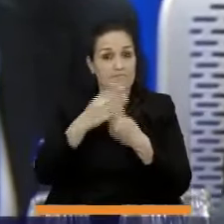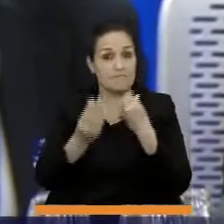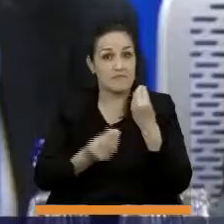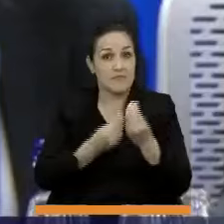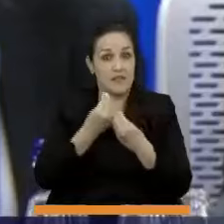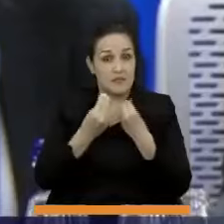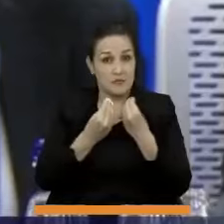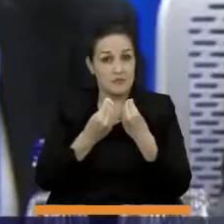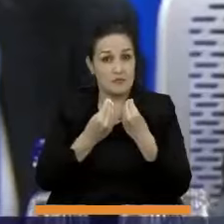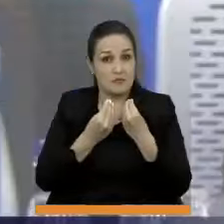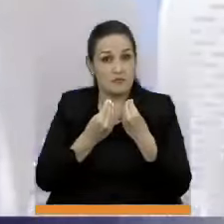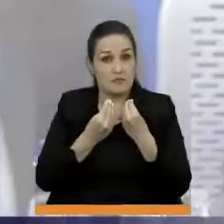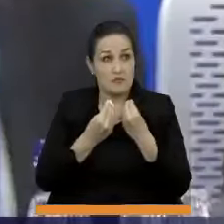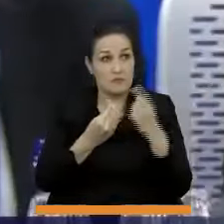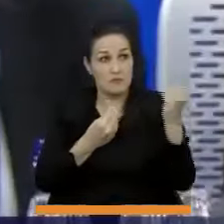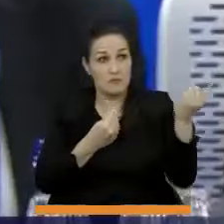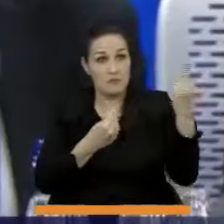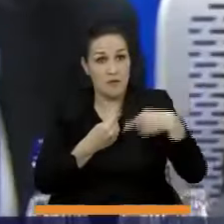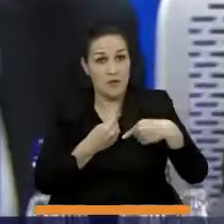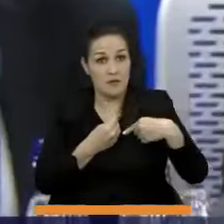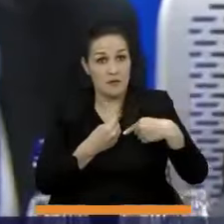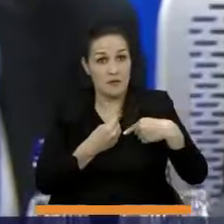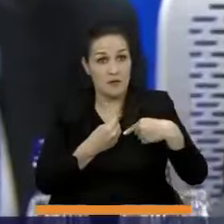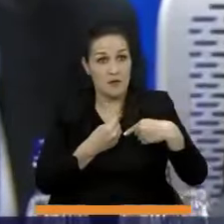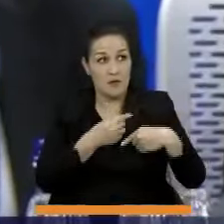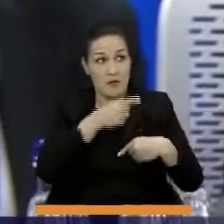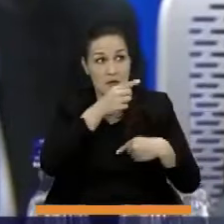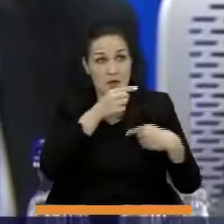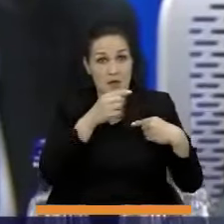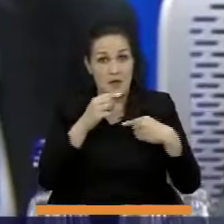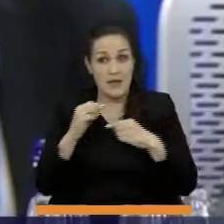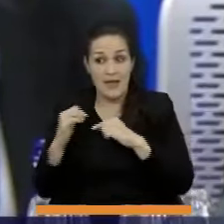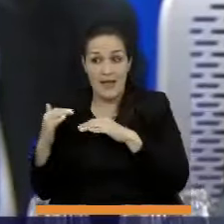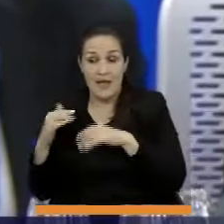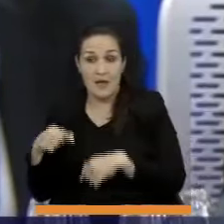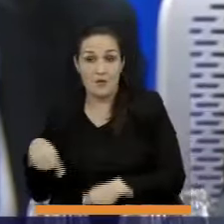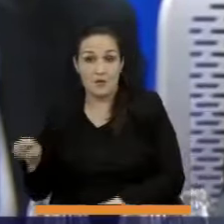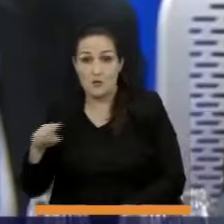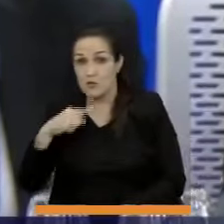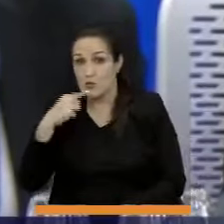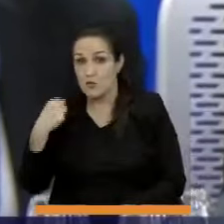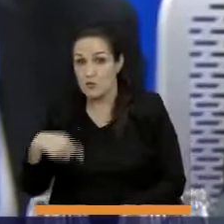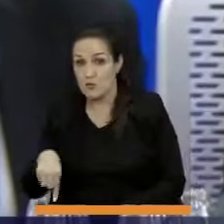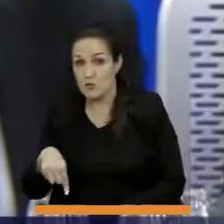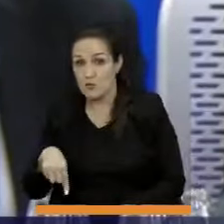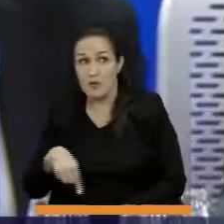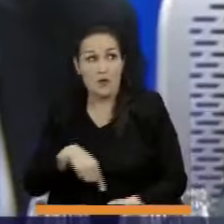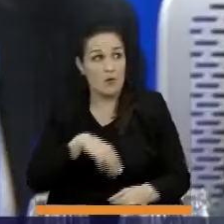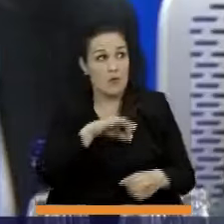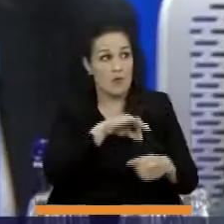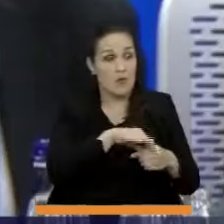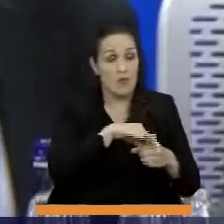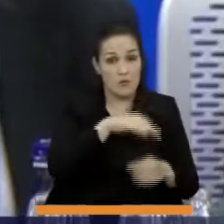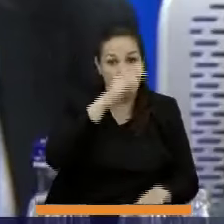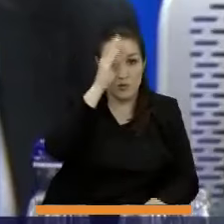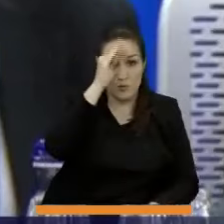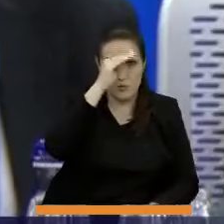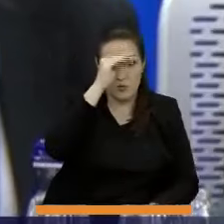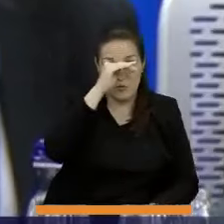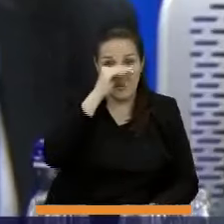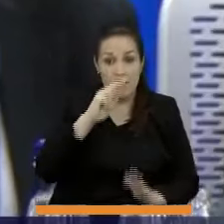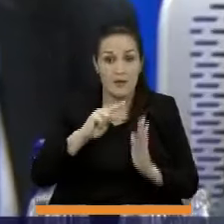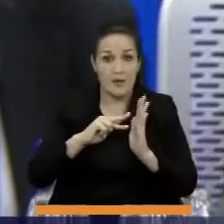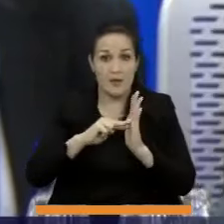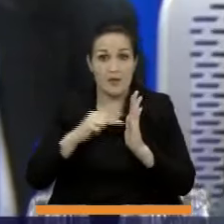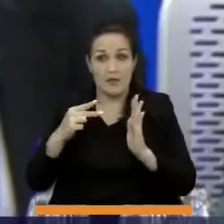ES UN MOMENTO DECISIVO